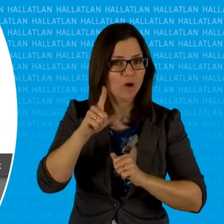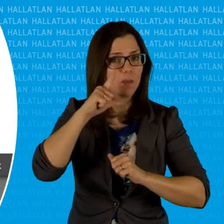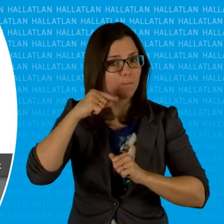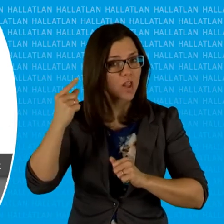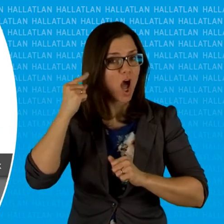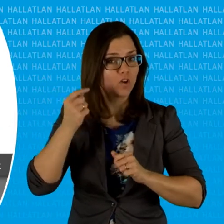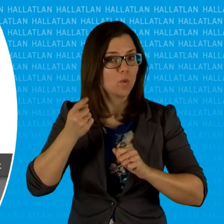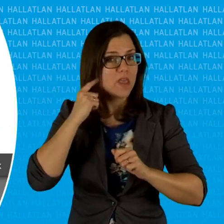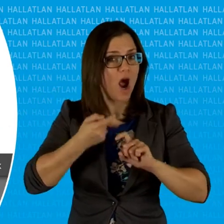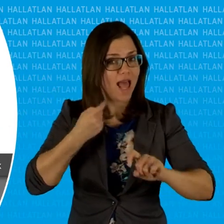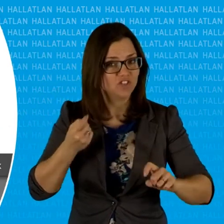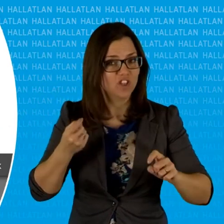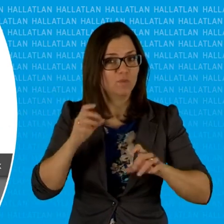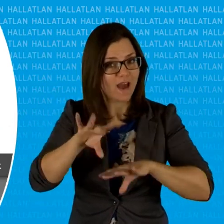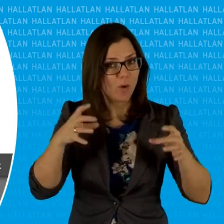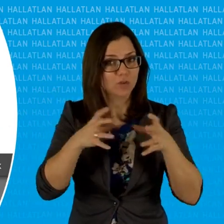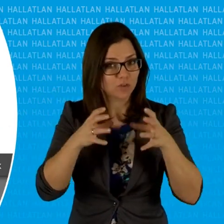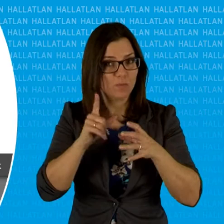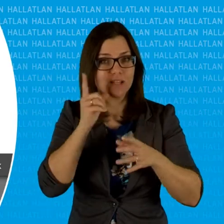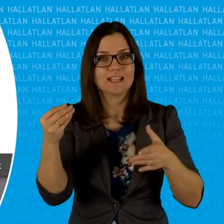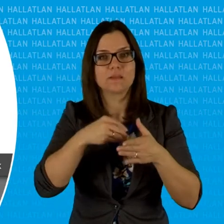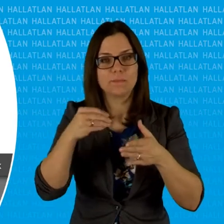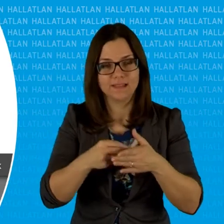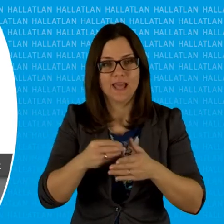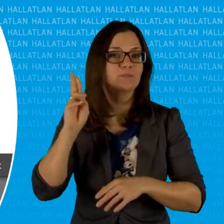ahol a magyar női hallássérült válogatott is részt vesz.